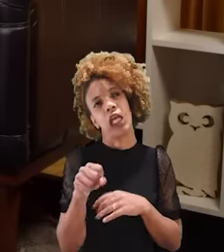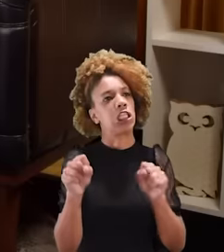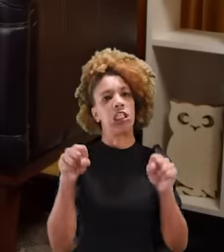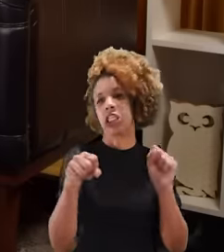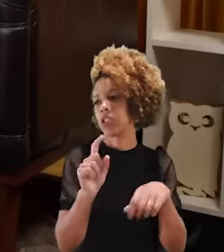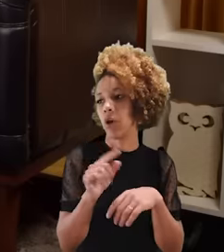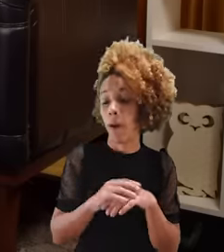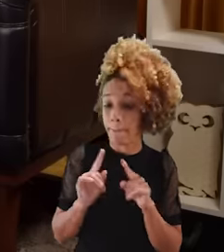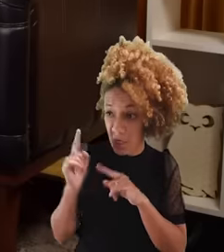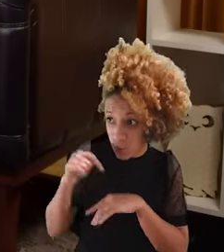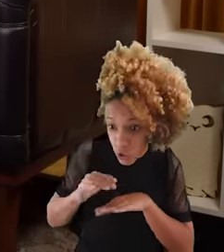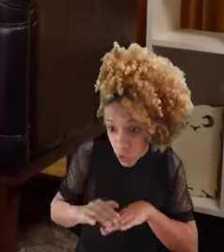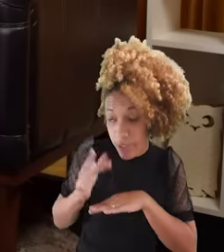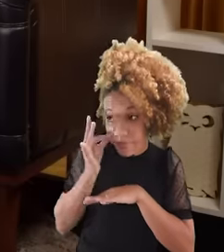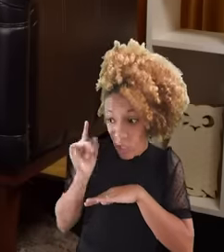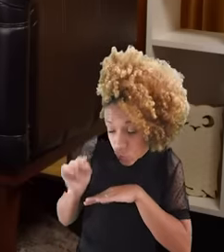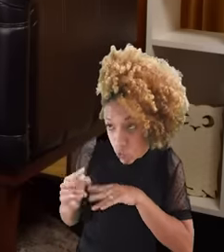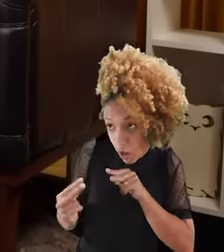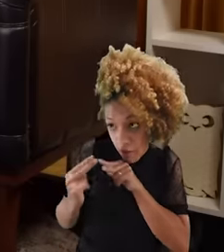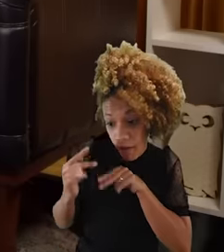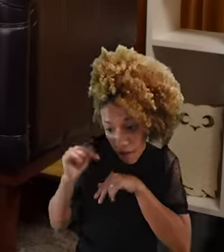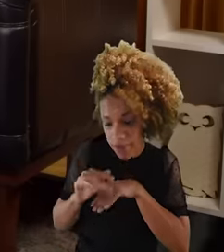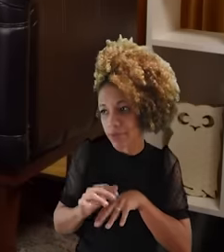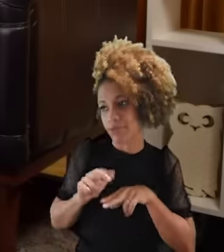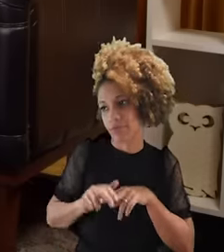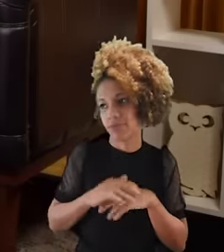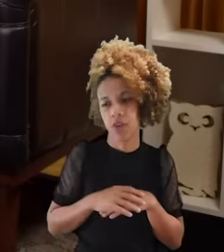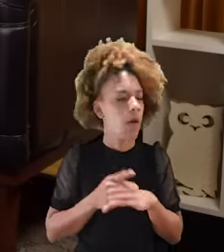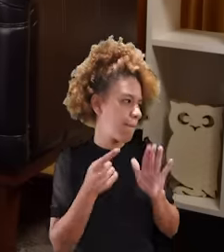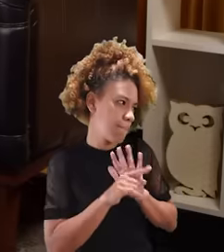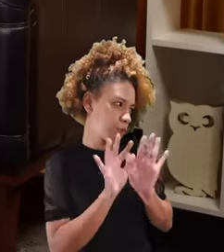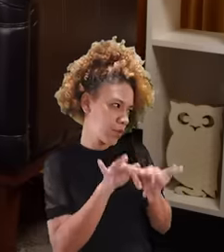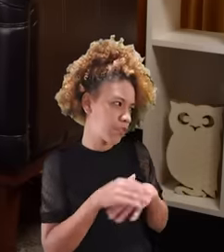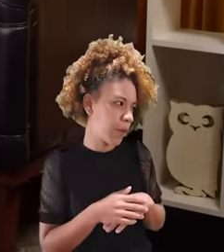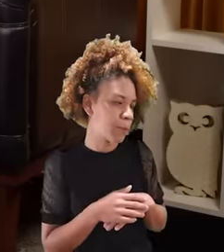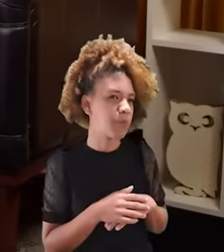quando se eu tô aqui eu estou aqui sim sim uma pergunta final assim a gente tá p foi um [ __ ]